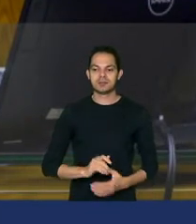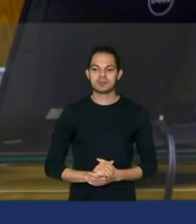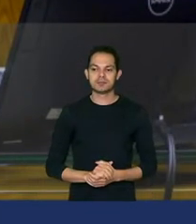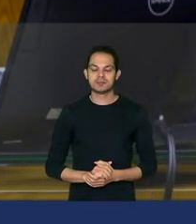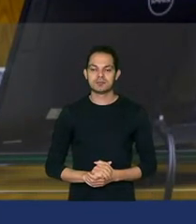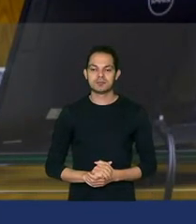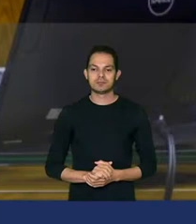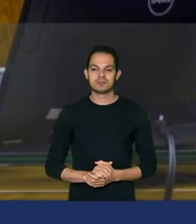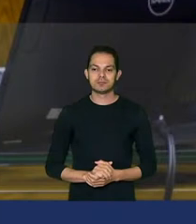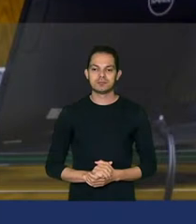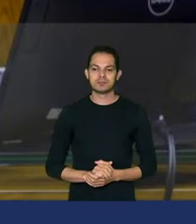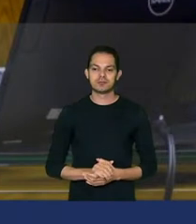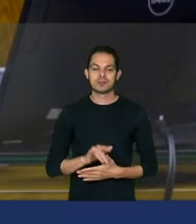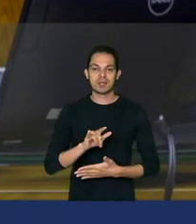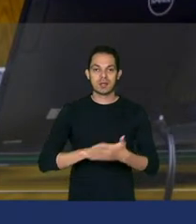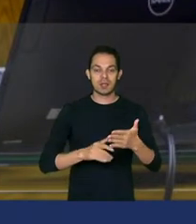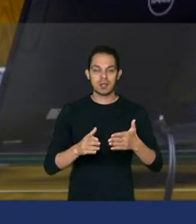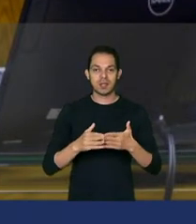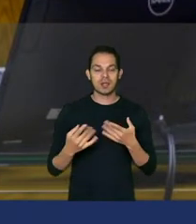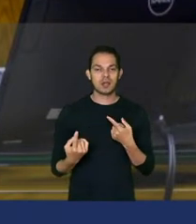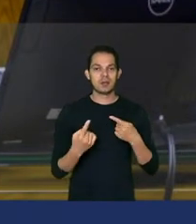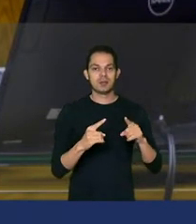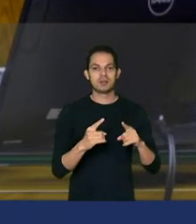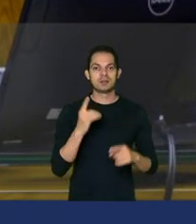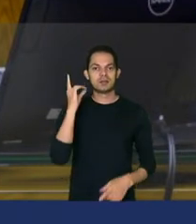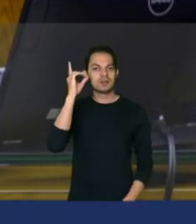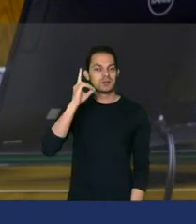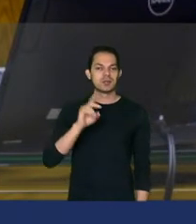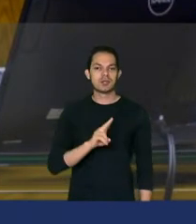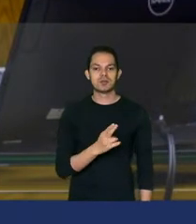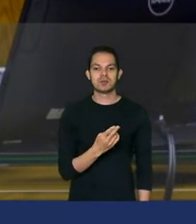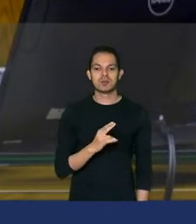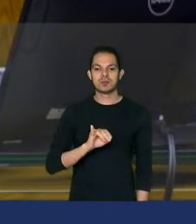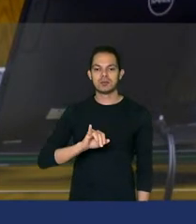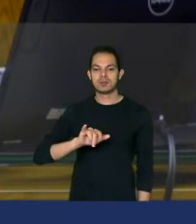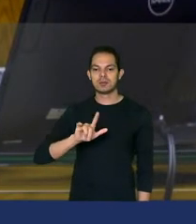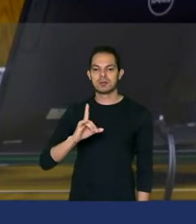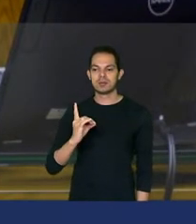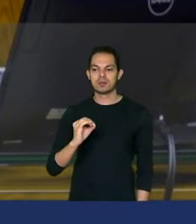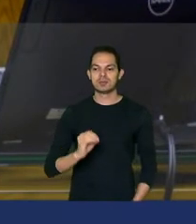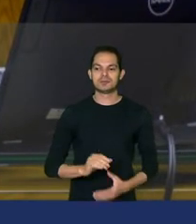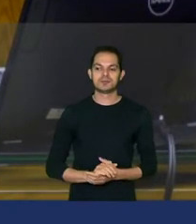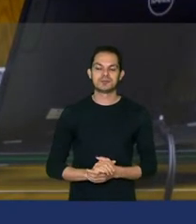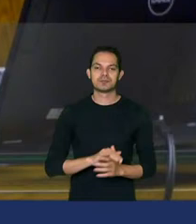REQUERIMENTO, A DEPUTADA SAMIA BOMFIM. PARA ENCAMINHAR O REQUERIMENTO CONTRA, DEPUTADO HILDO ROCHA. -- [REPÓRTER]: NESTE